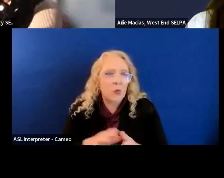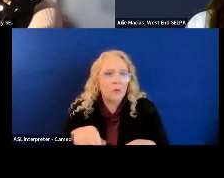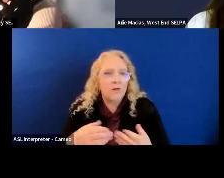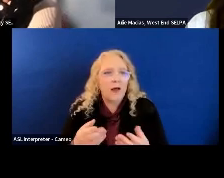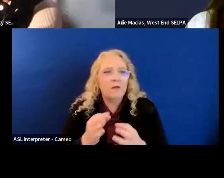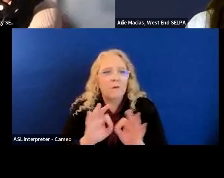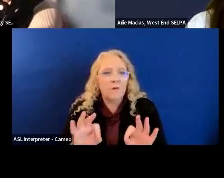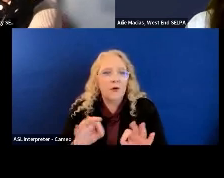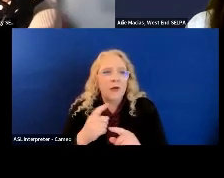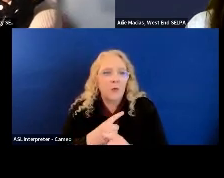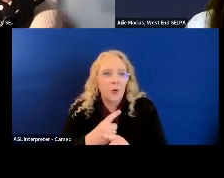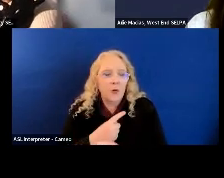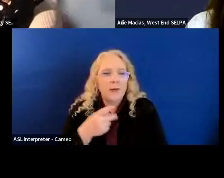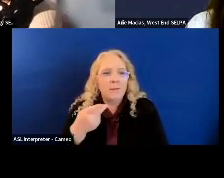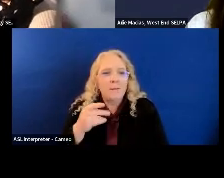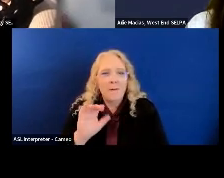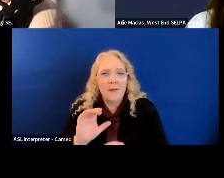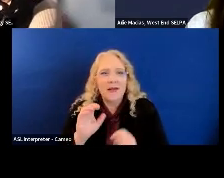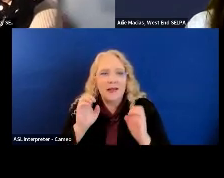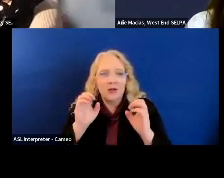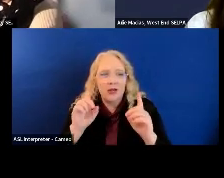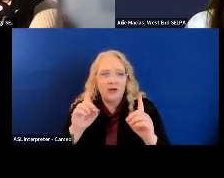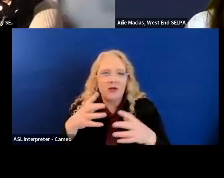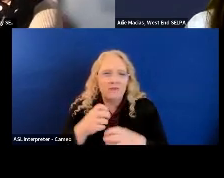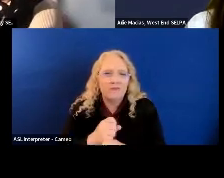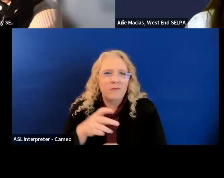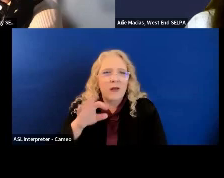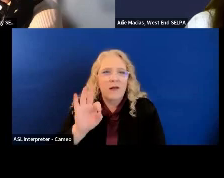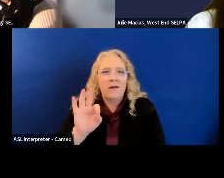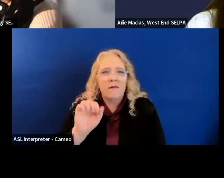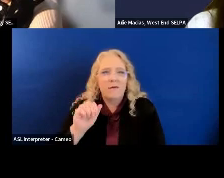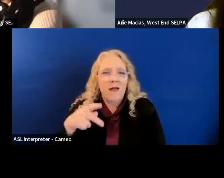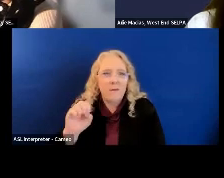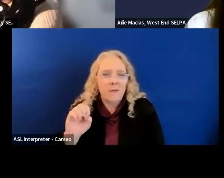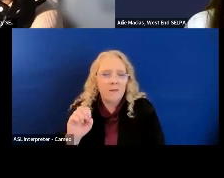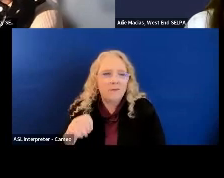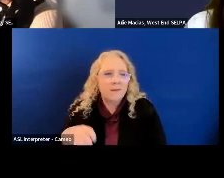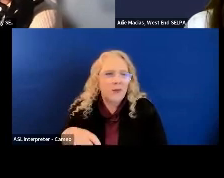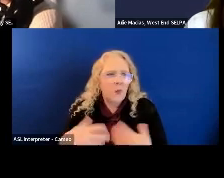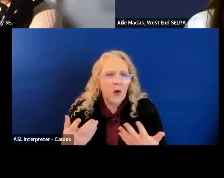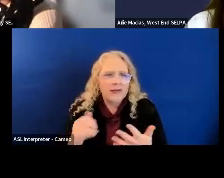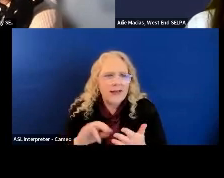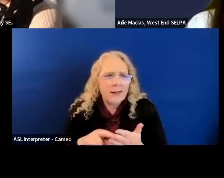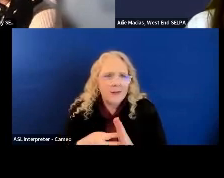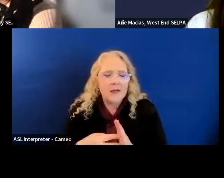los niños con discapacidades elegibles. Entonces, ¿qué significa eso? FAPE significa que la educación especial